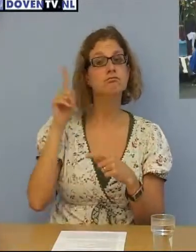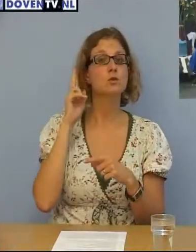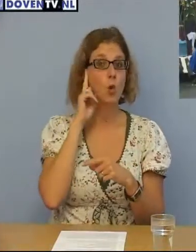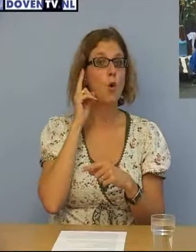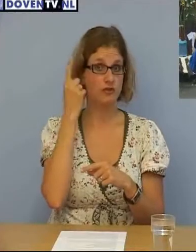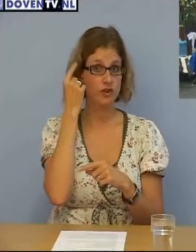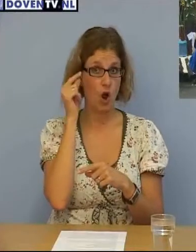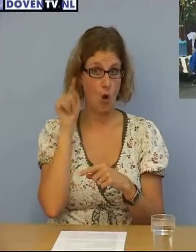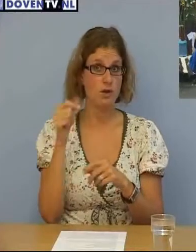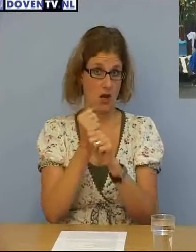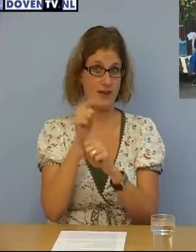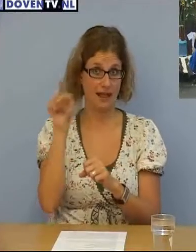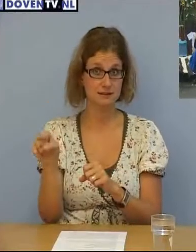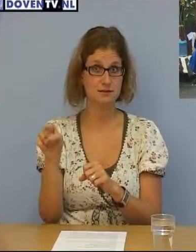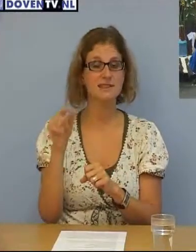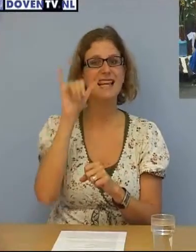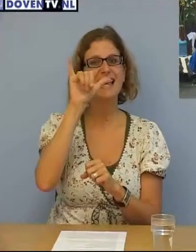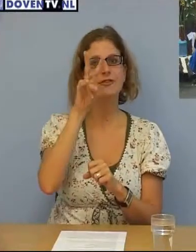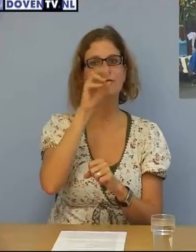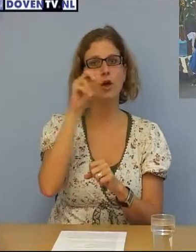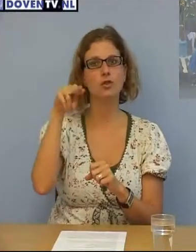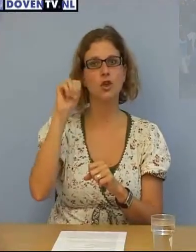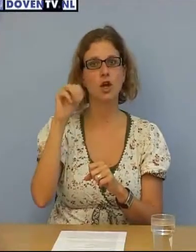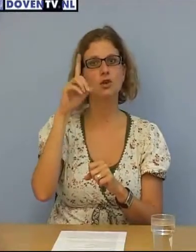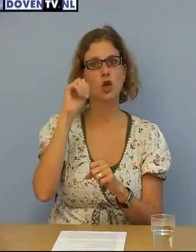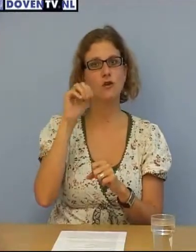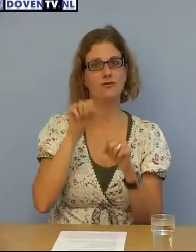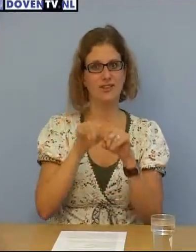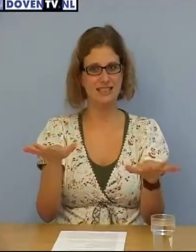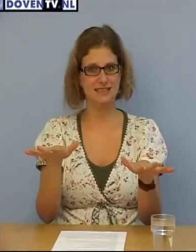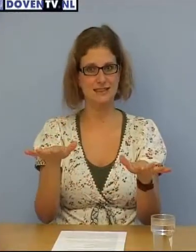Er heeft namelijk een dove vrouw, Yvonne de Vries,